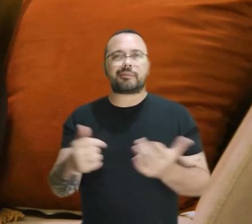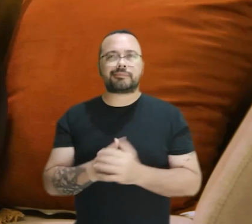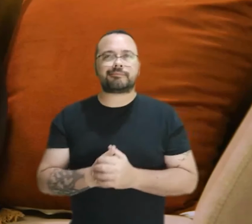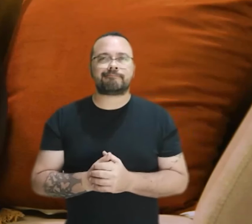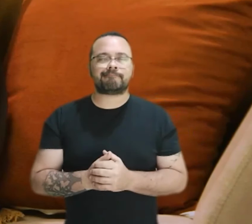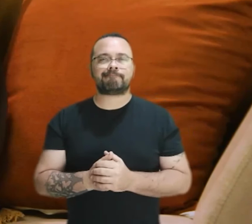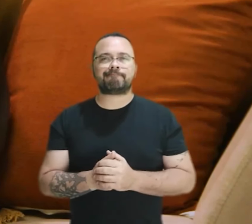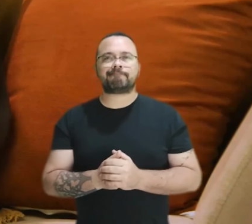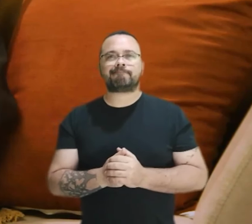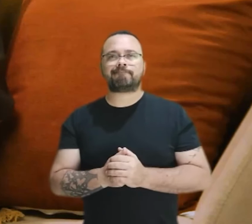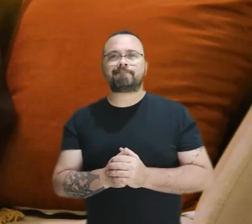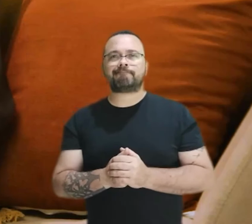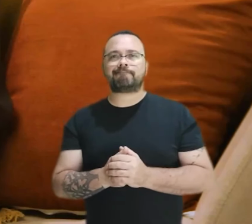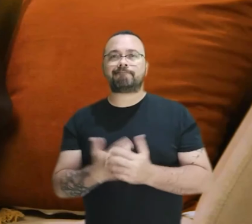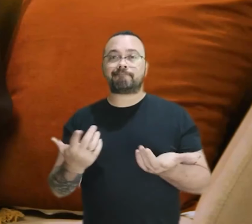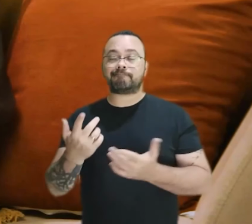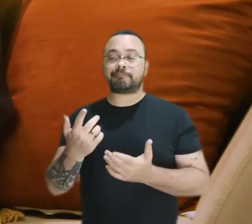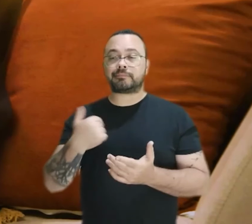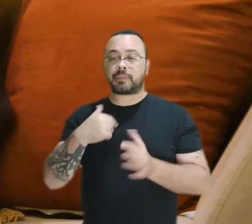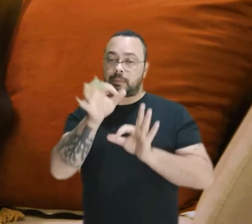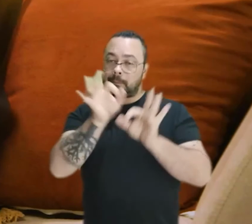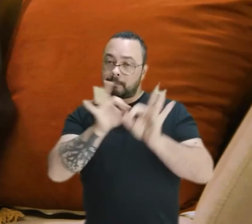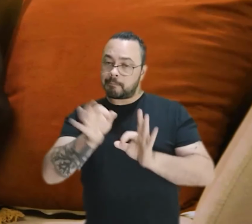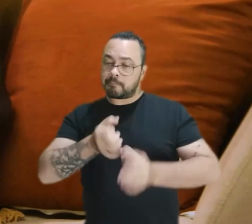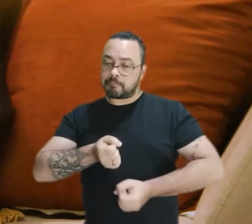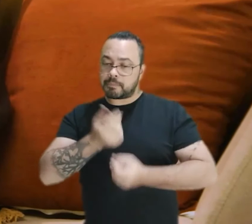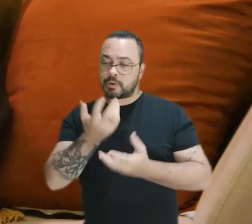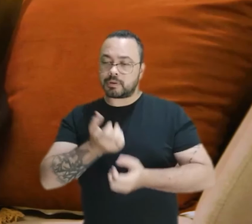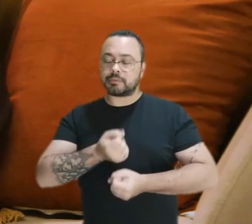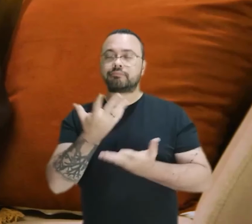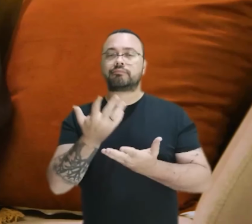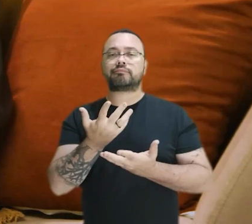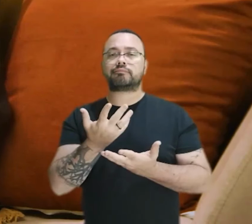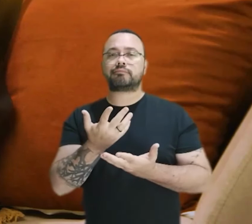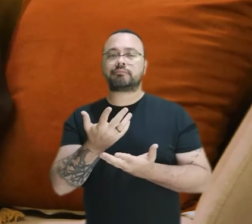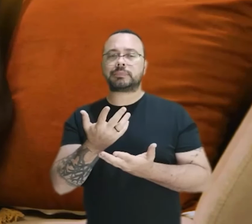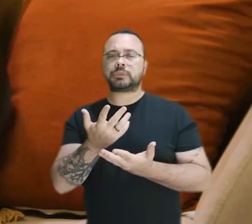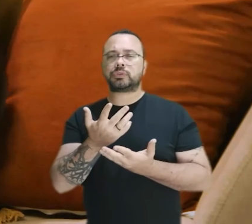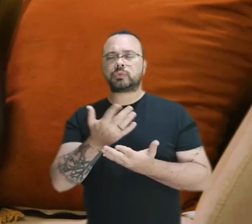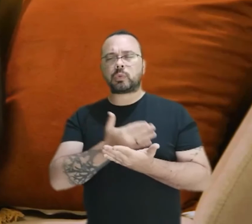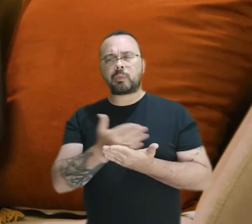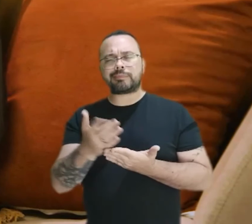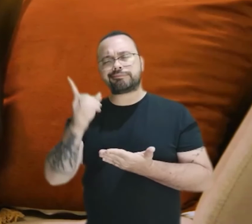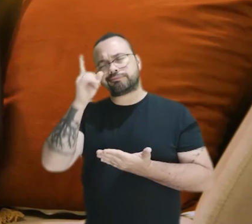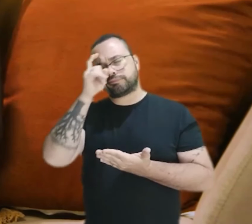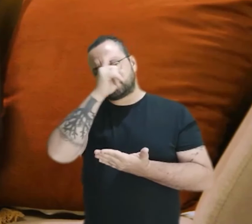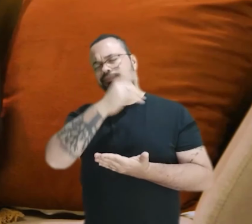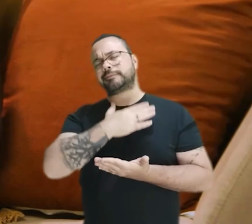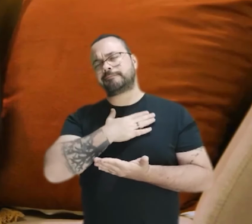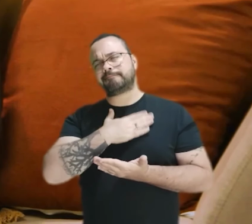então acho que essa produção poética que... foi ficando um pouco mais difícil pra mim.